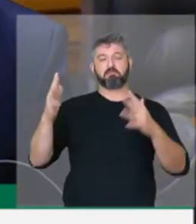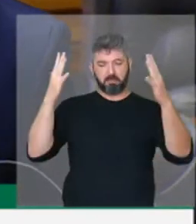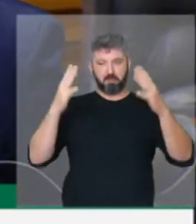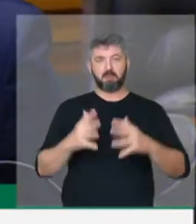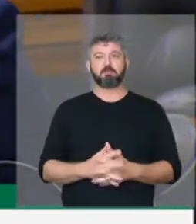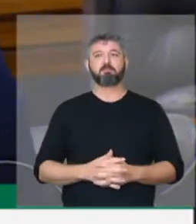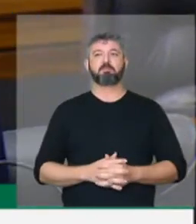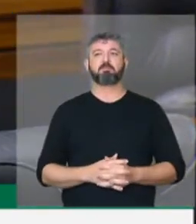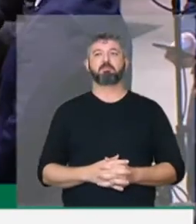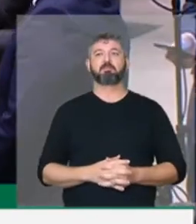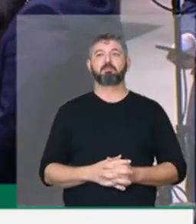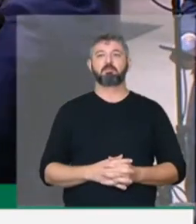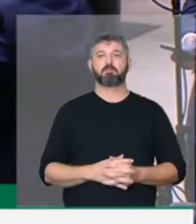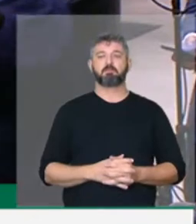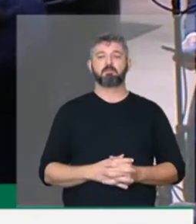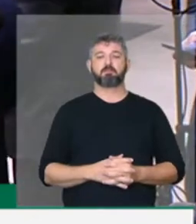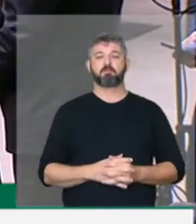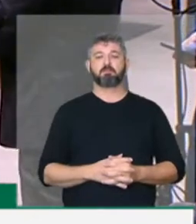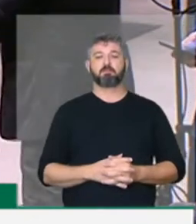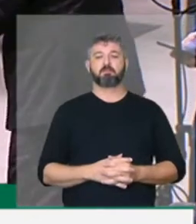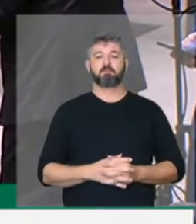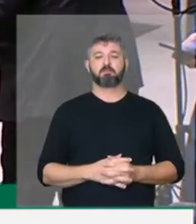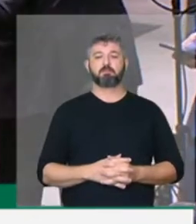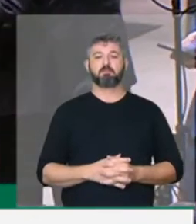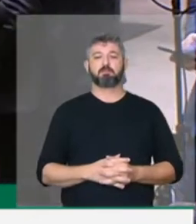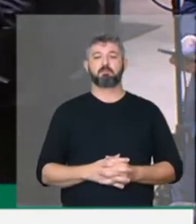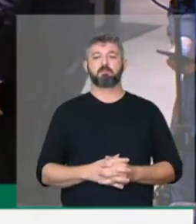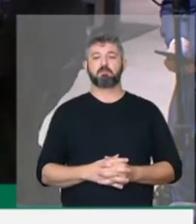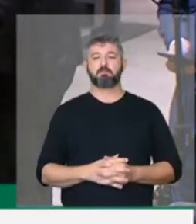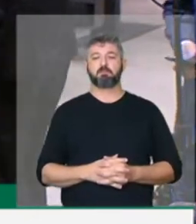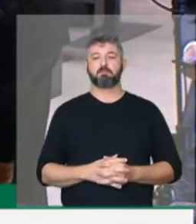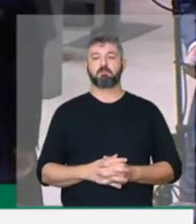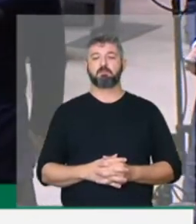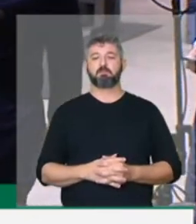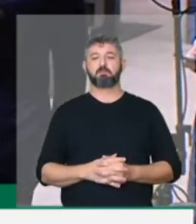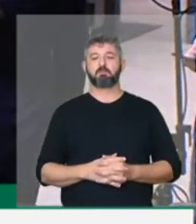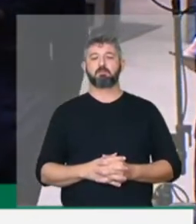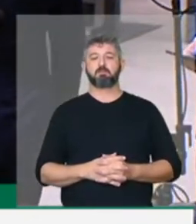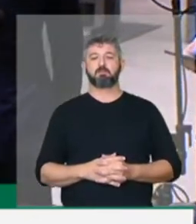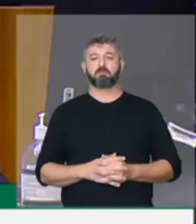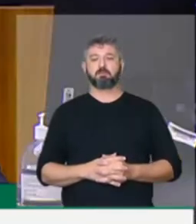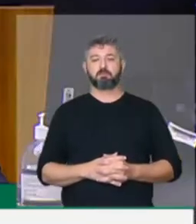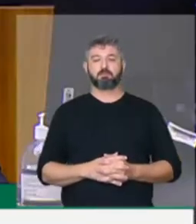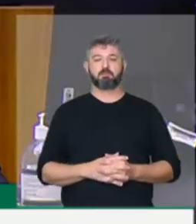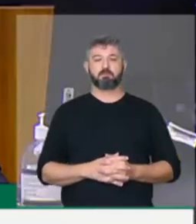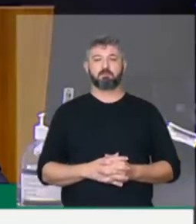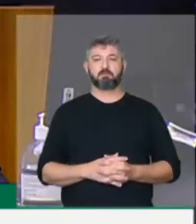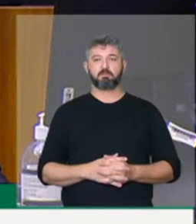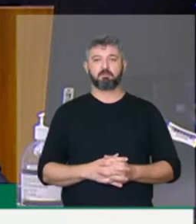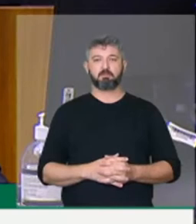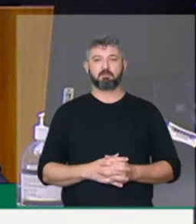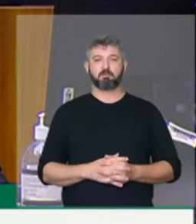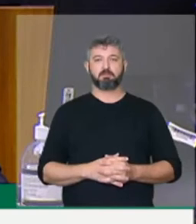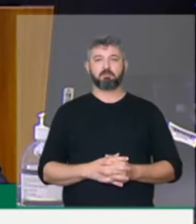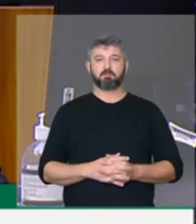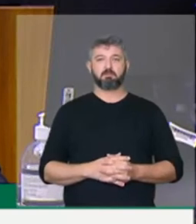SENHORES. MUITO OBRIGADO. -- [DEPUTADO]: TEMPO DE LIDERANÇA DO PT, PRESIDENTE. [DEPUTADO]: SENHOR